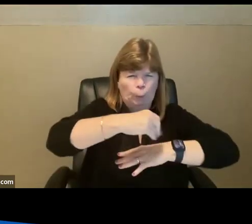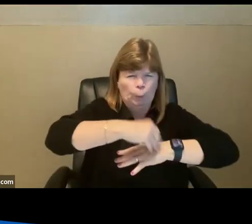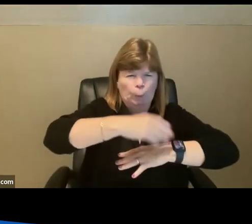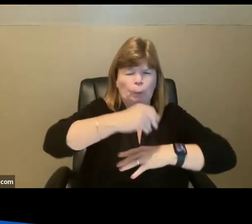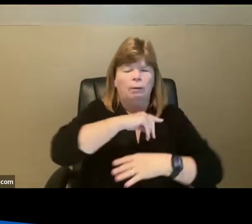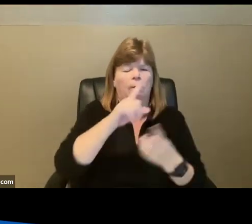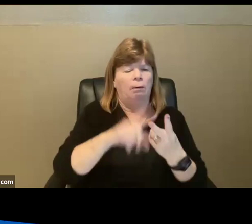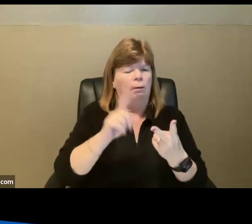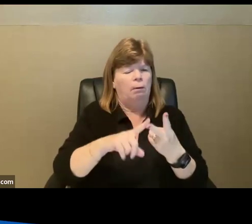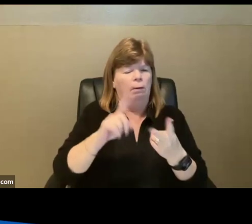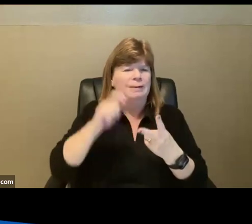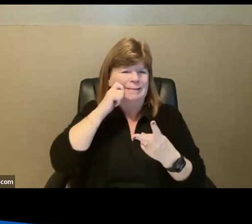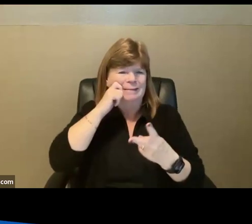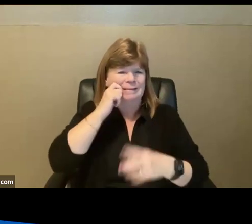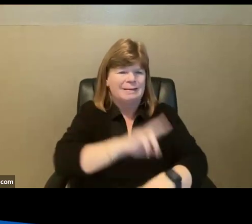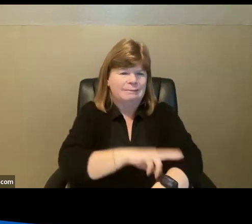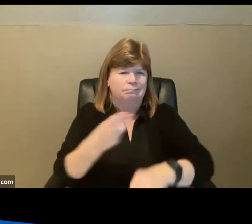Han hecho injertos de piel de varios tipos.